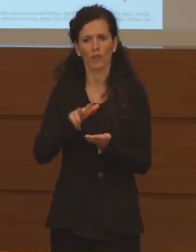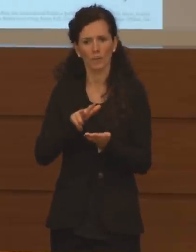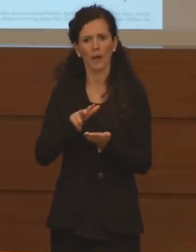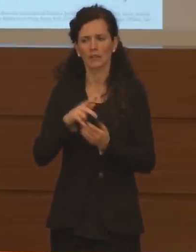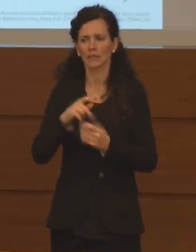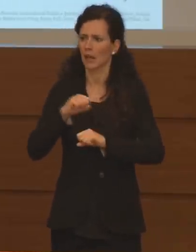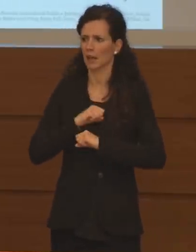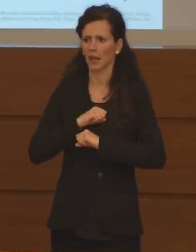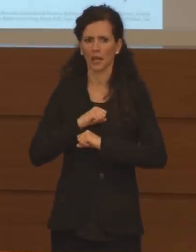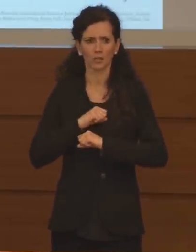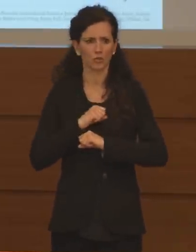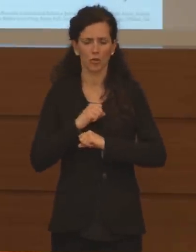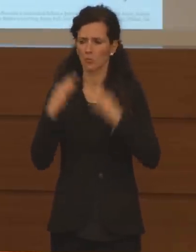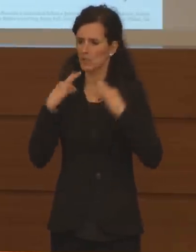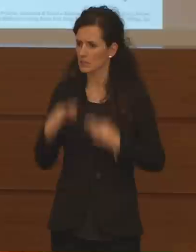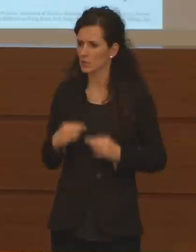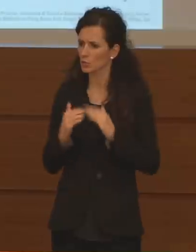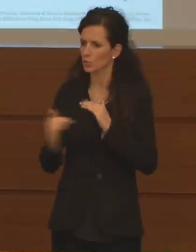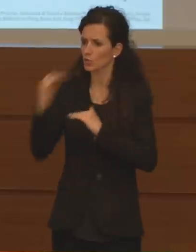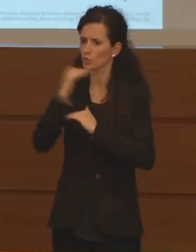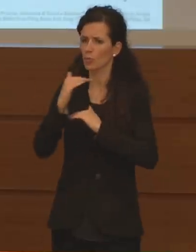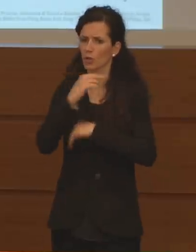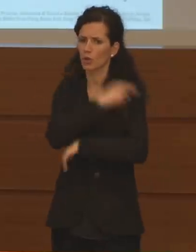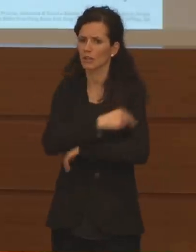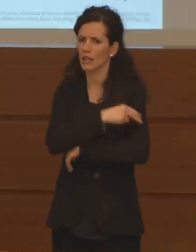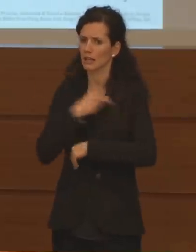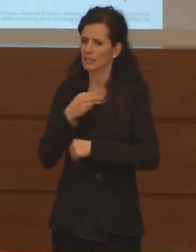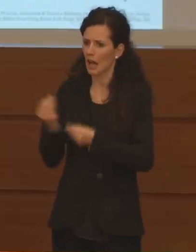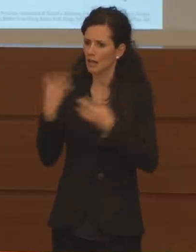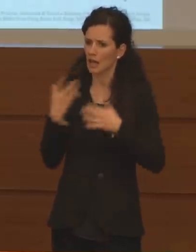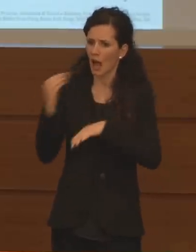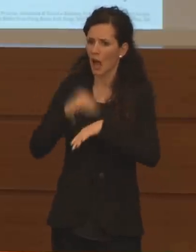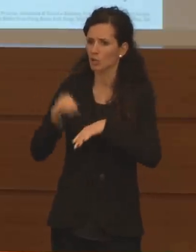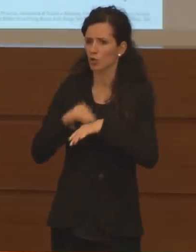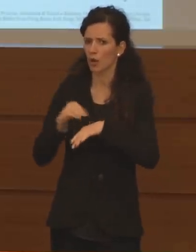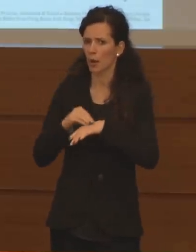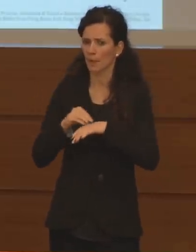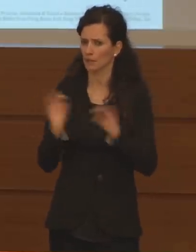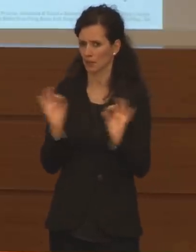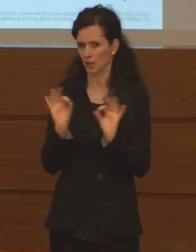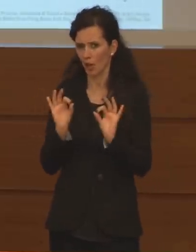aggiornamenti dall'Istituto Superiore di Sanità per quanto riguarda i casi